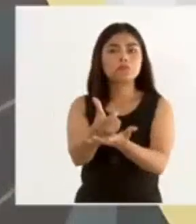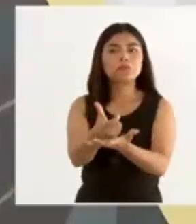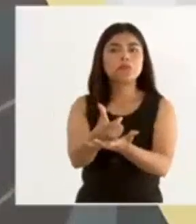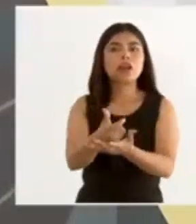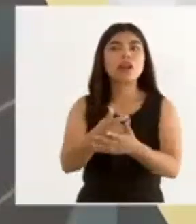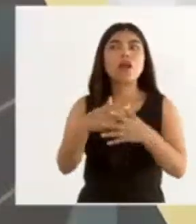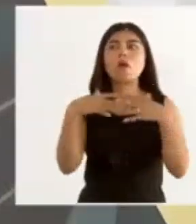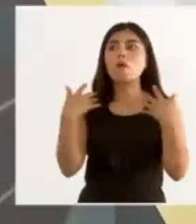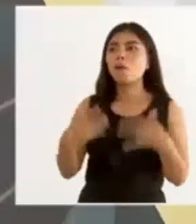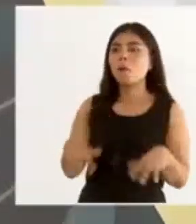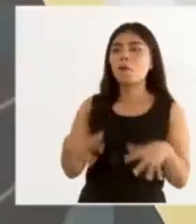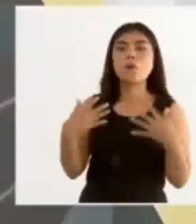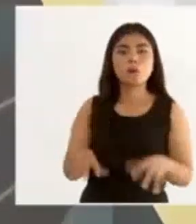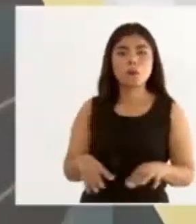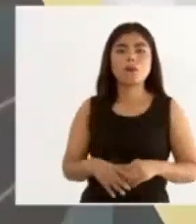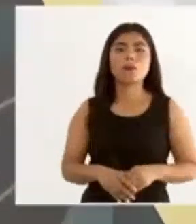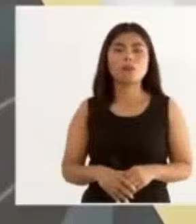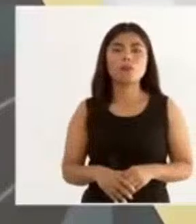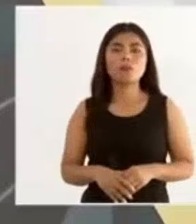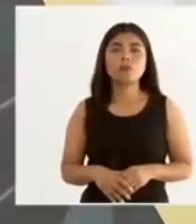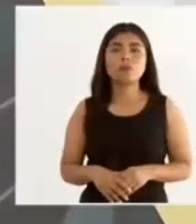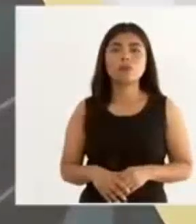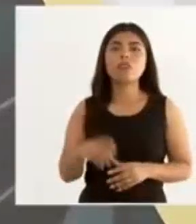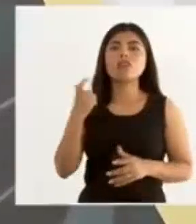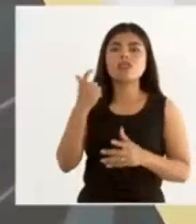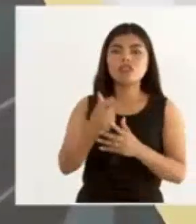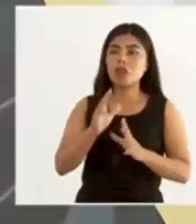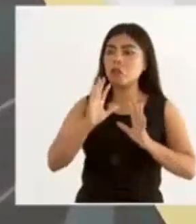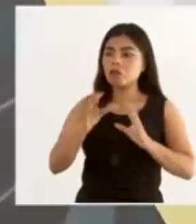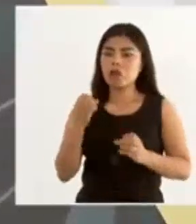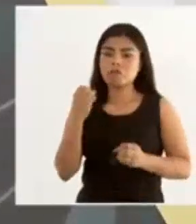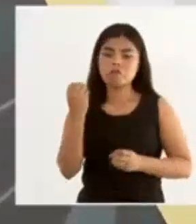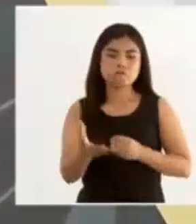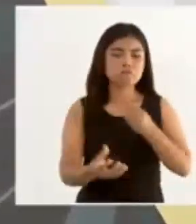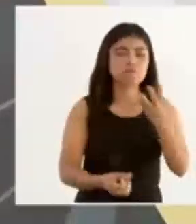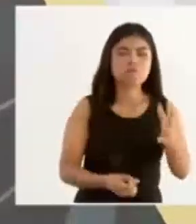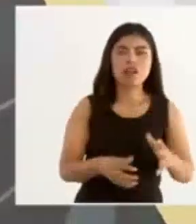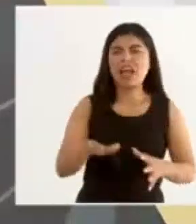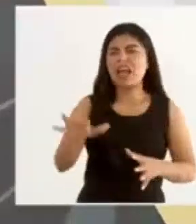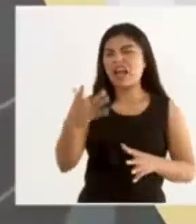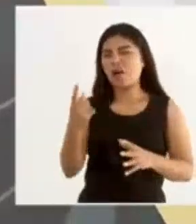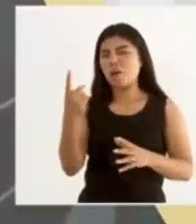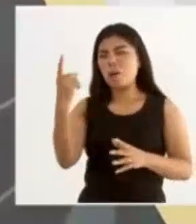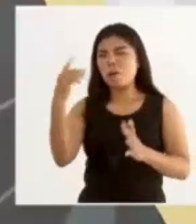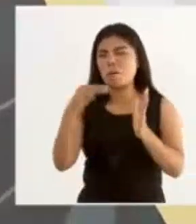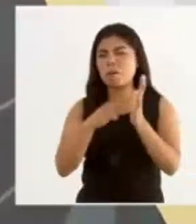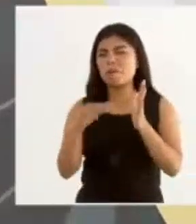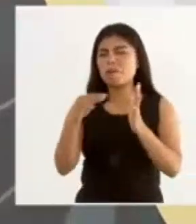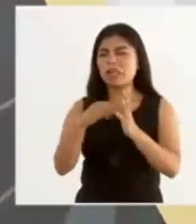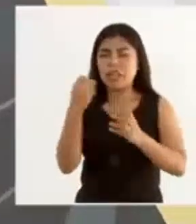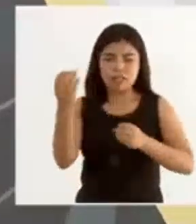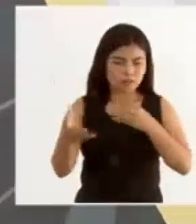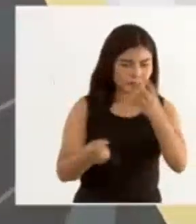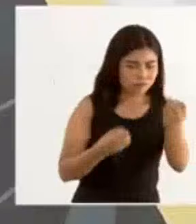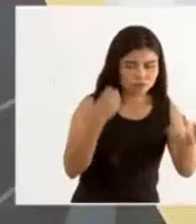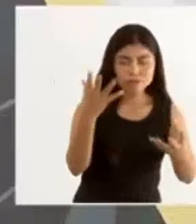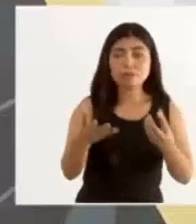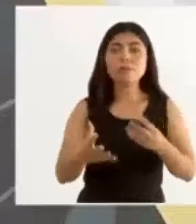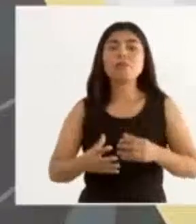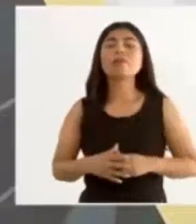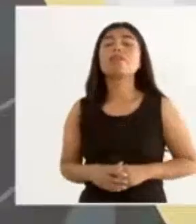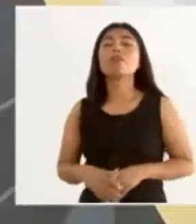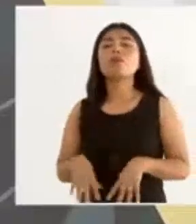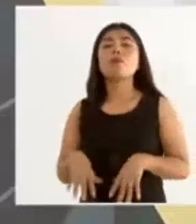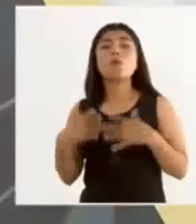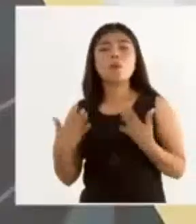tienen. Son más de 1 millón. Y estense pendientes. Las que son más o menos de mi volada, yo tengo 63.